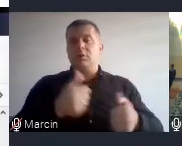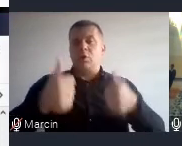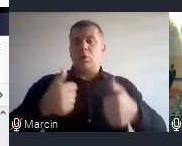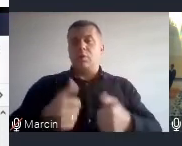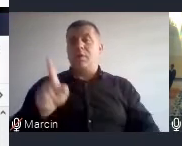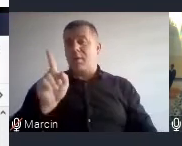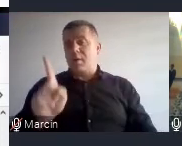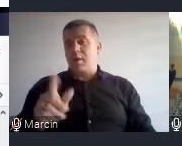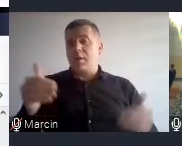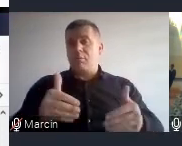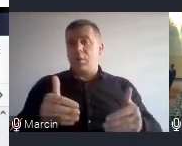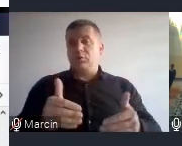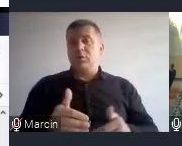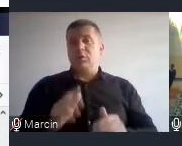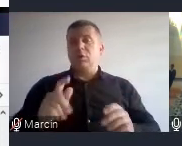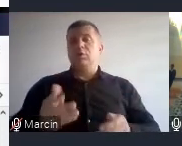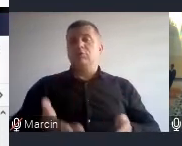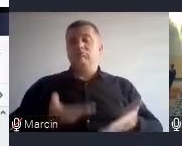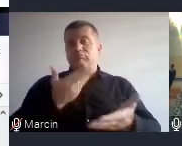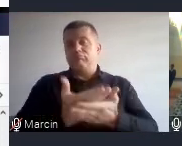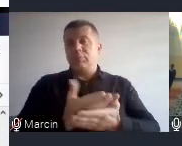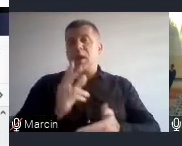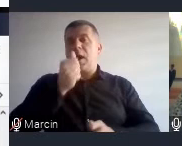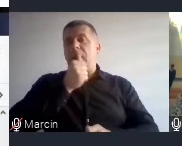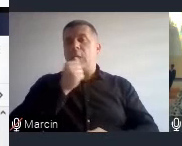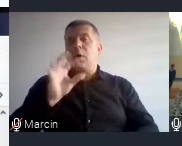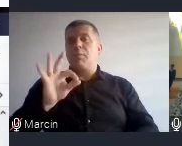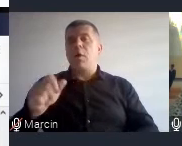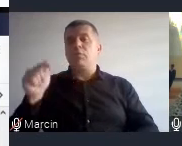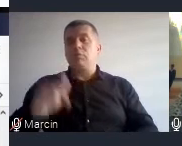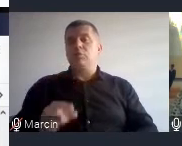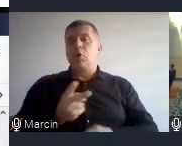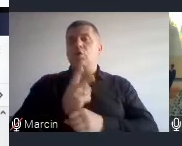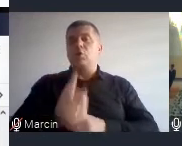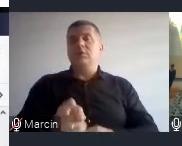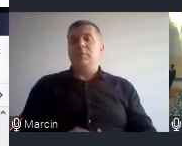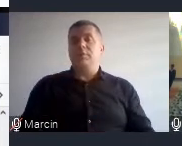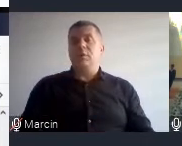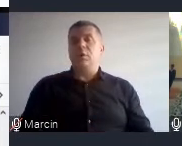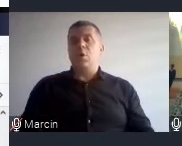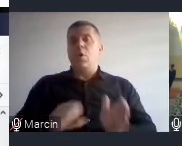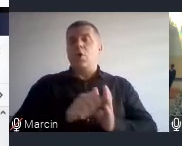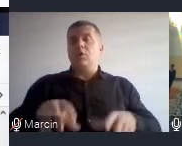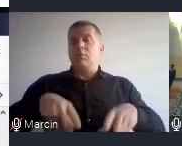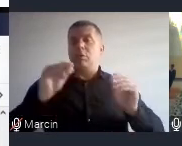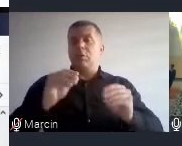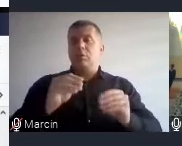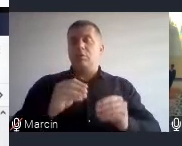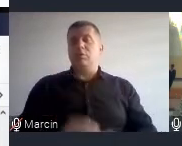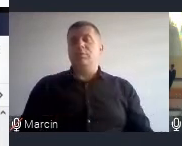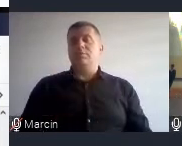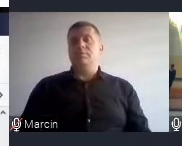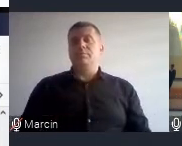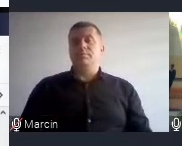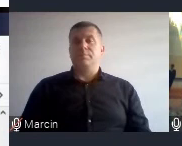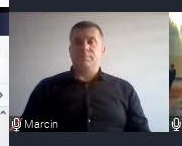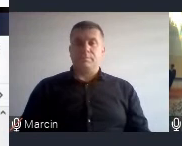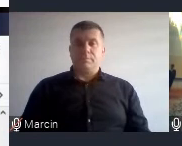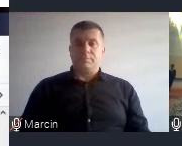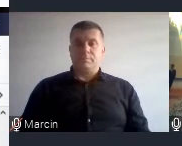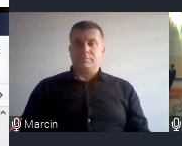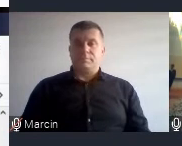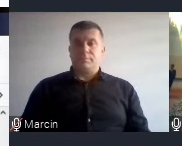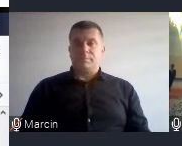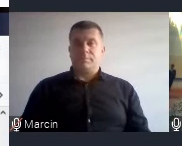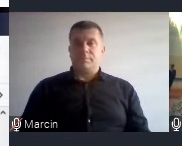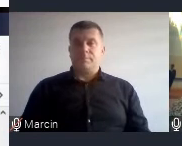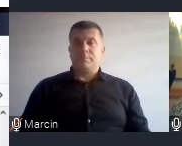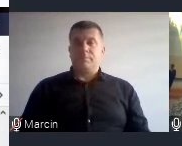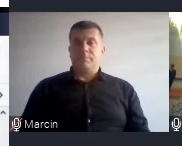ale możliwość złożenie klauzuli poufności musi być dostępna od samego początku postępowania.